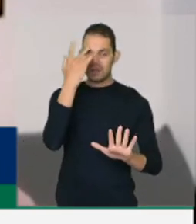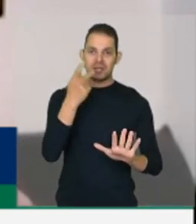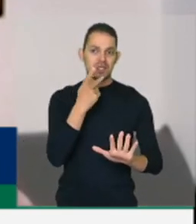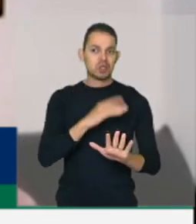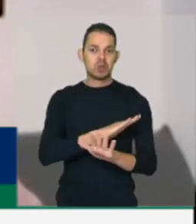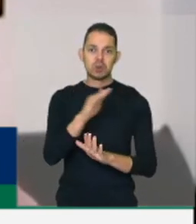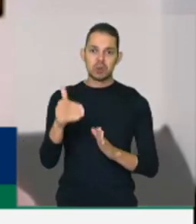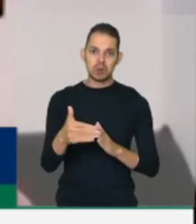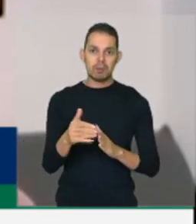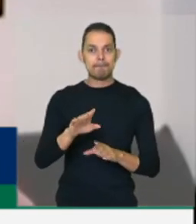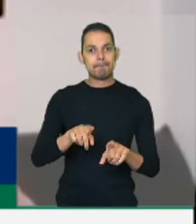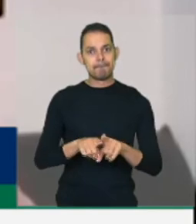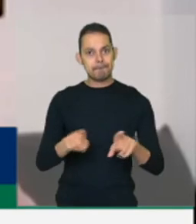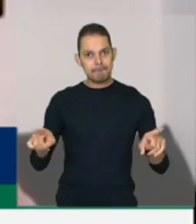MENOS A VACINA DA CHINA, MAS TEREMOS TEQUILLA, VODKA,